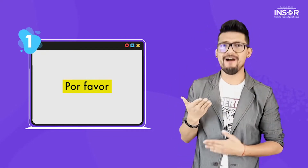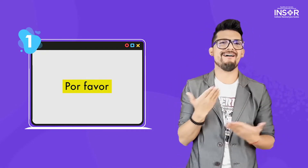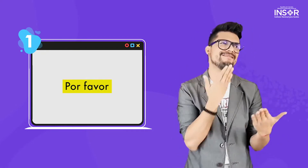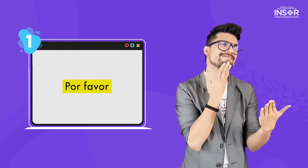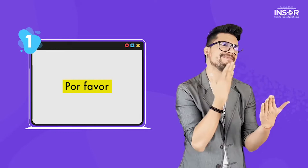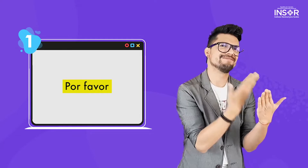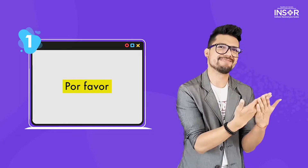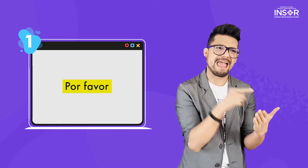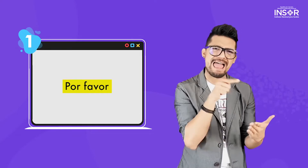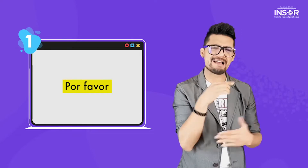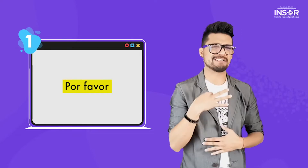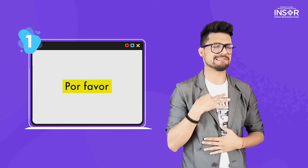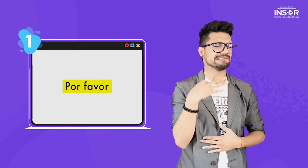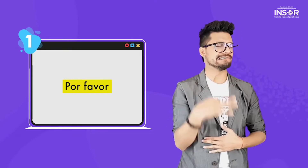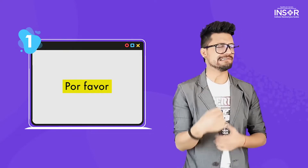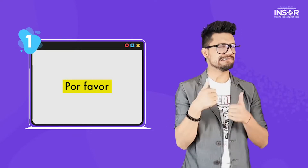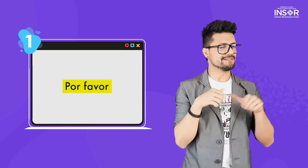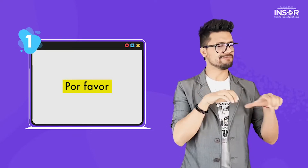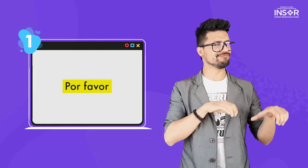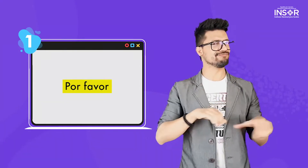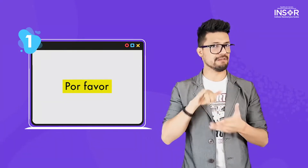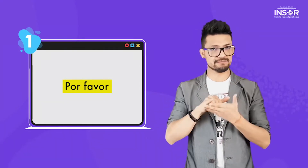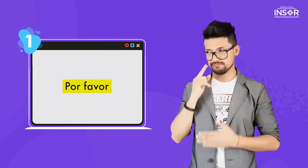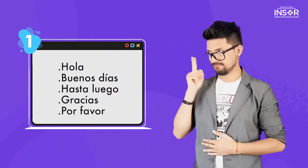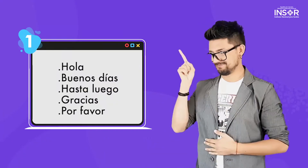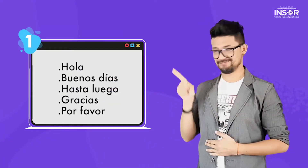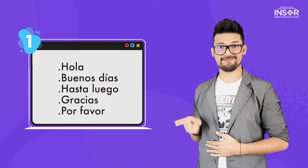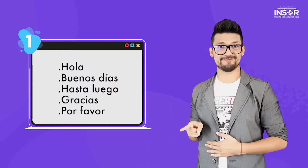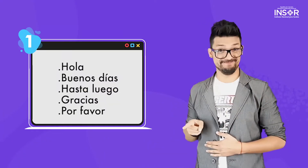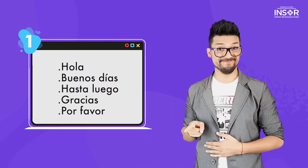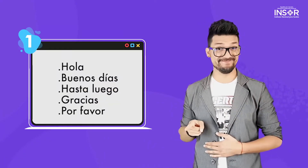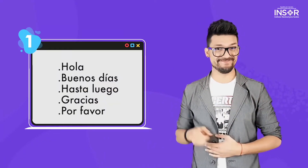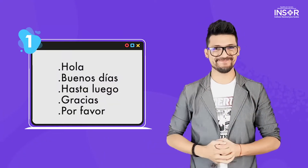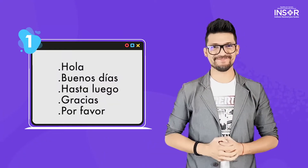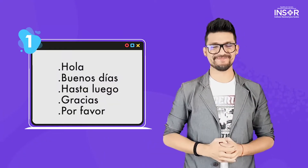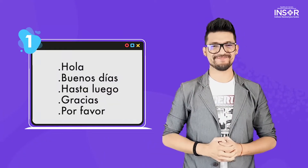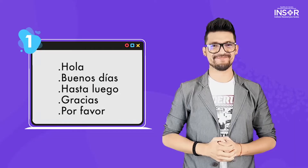así que no olviden agradecerle. Esas palabras hacen parte de las normas de cortesía.